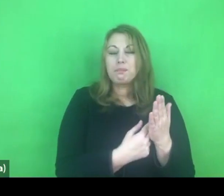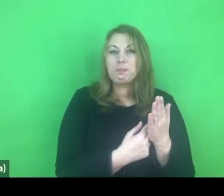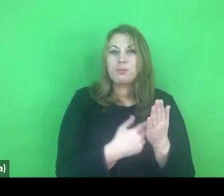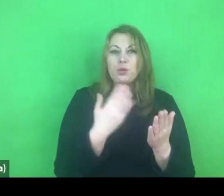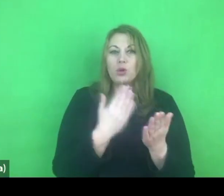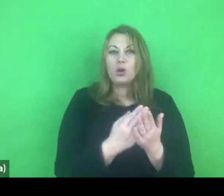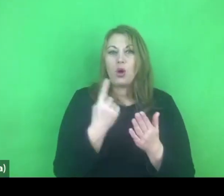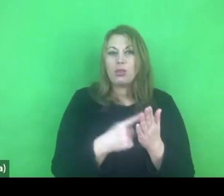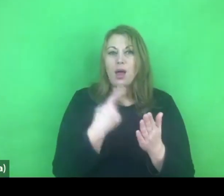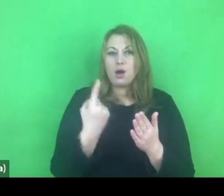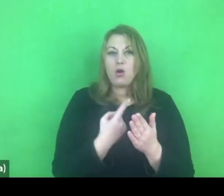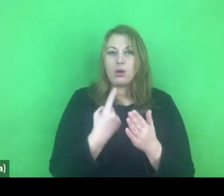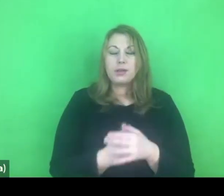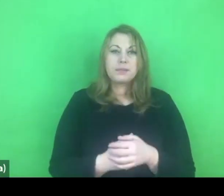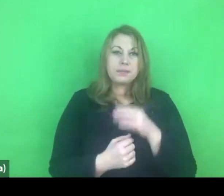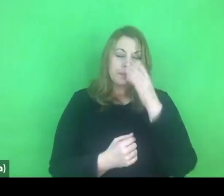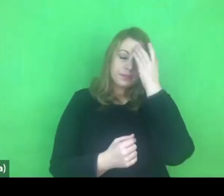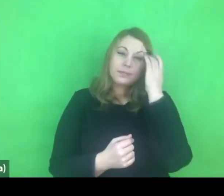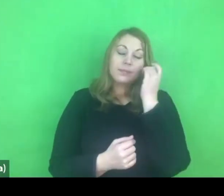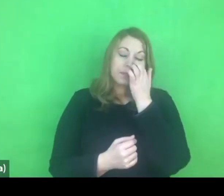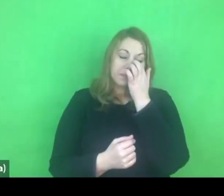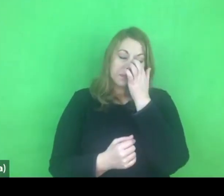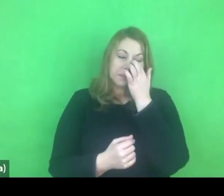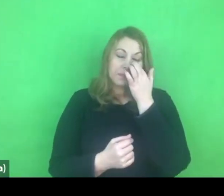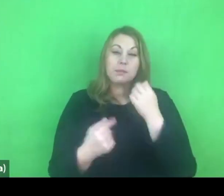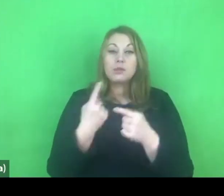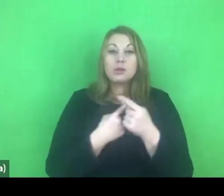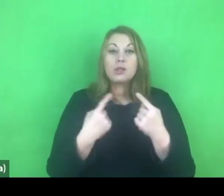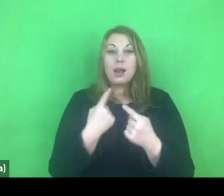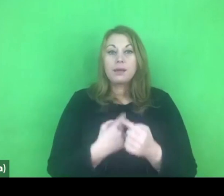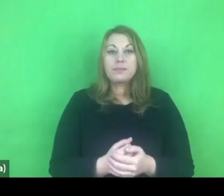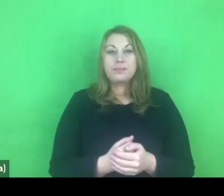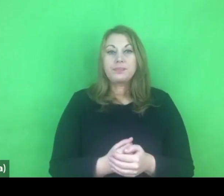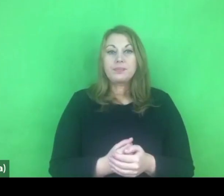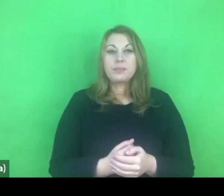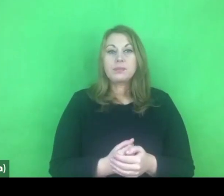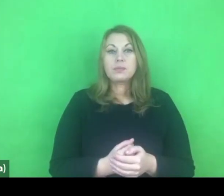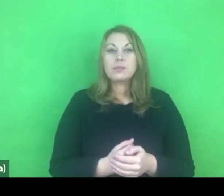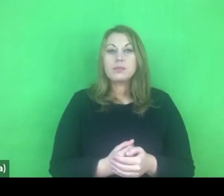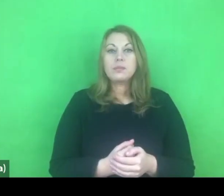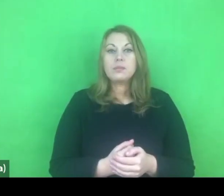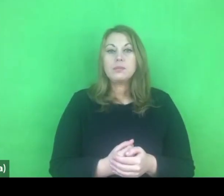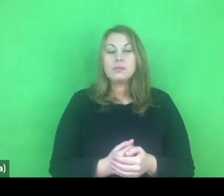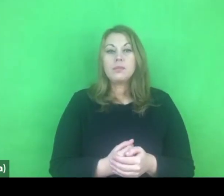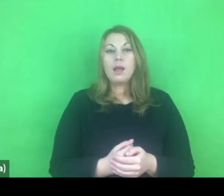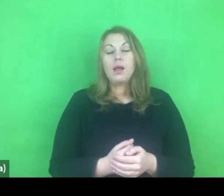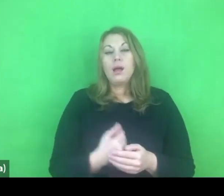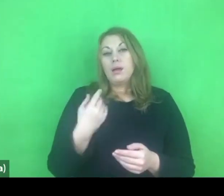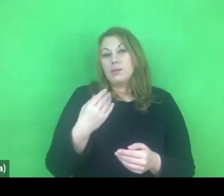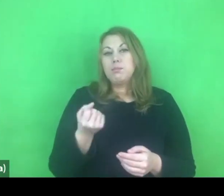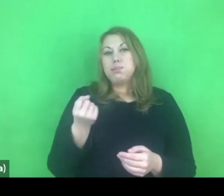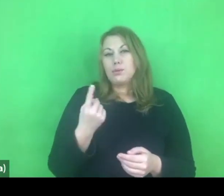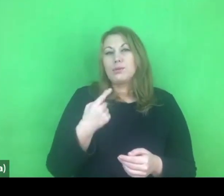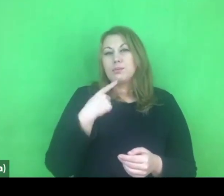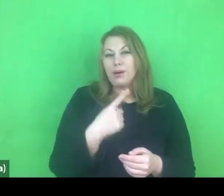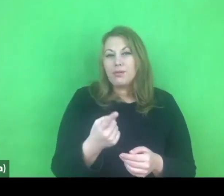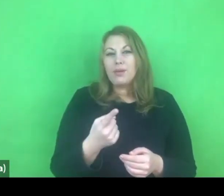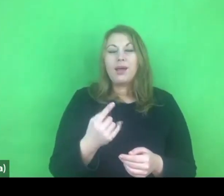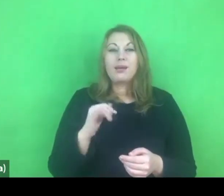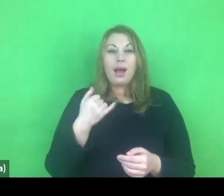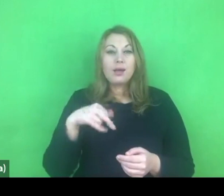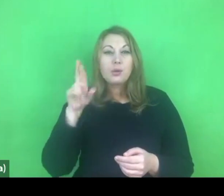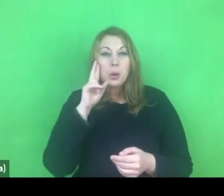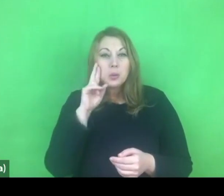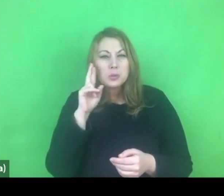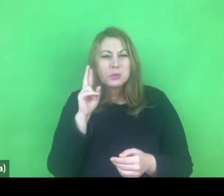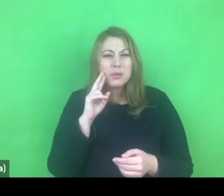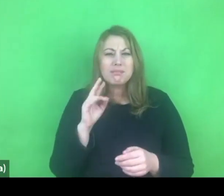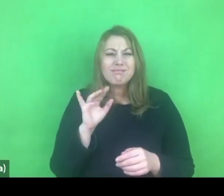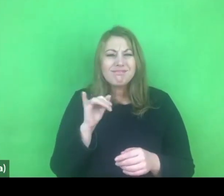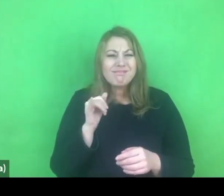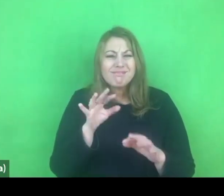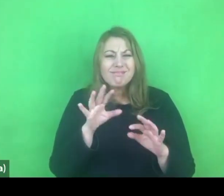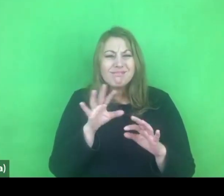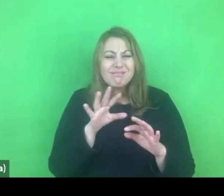Czasami stosujemy takie powiedzenie, że jak czegoś nie rozumiemy i coś jest niejasne i nie do końca wiemy o co chodzi,